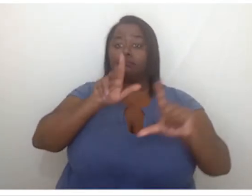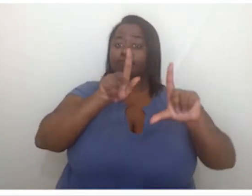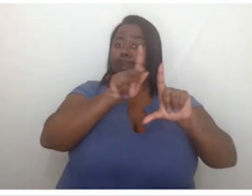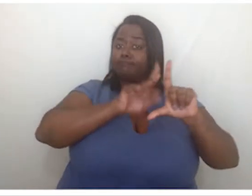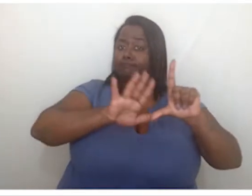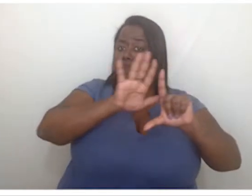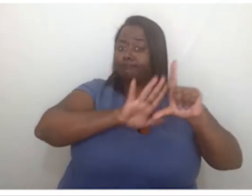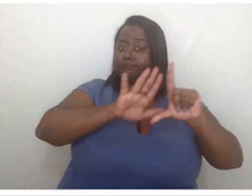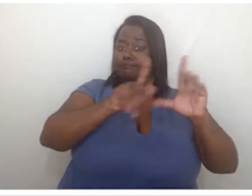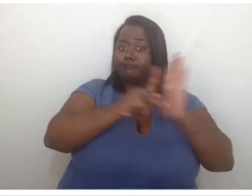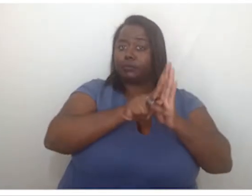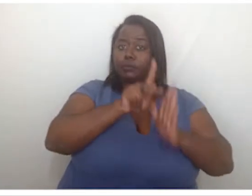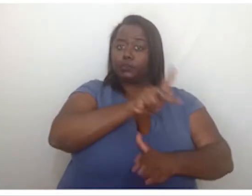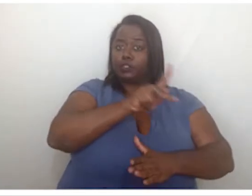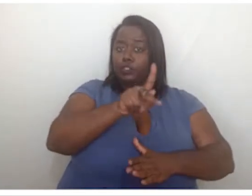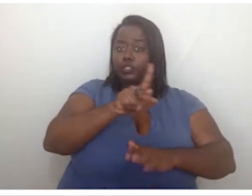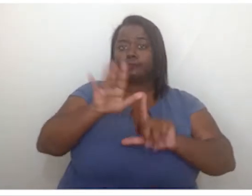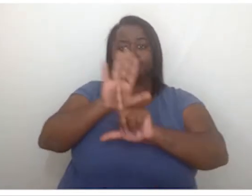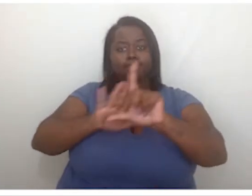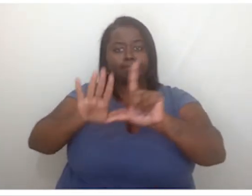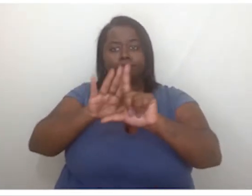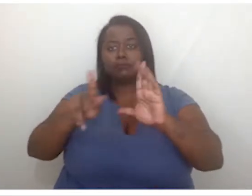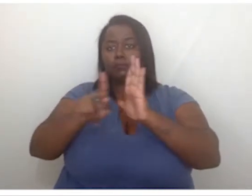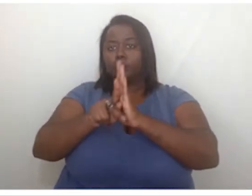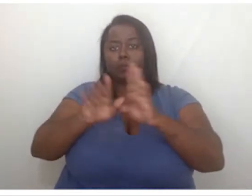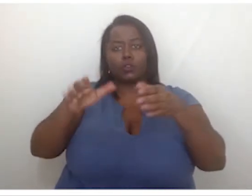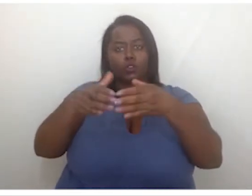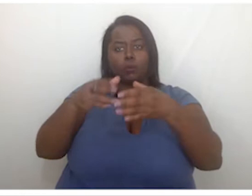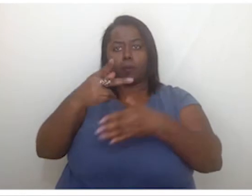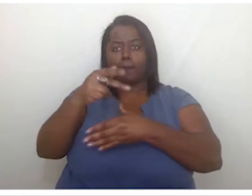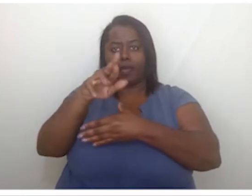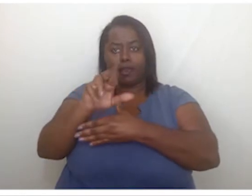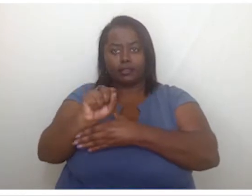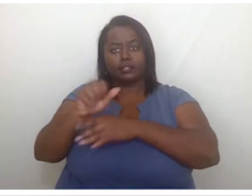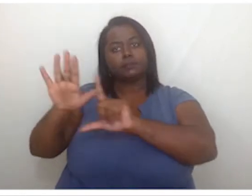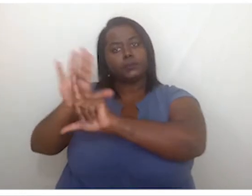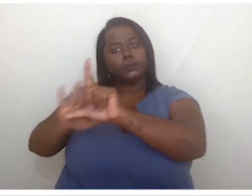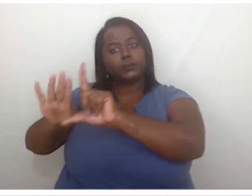el ambiente de aprendizaje proyectado para el grupo de pares y el ambiente personal de aprendizaje.